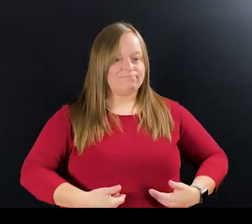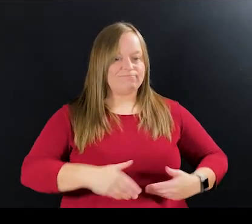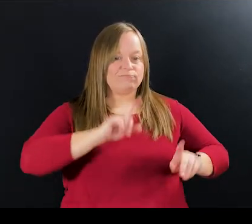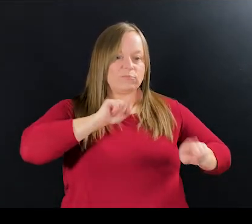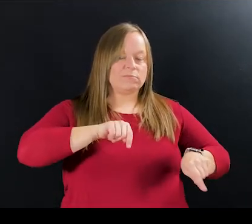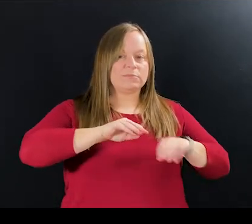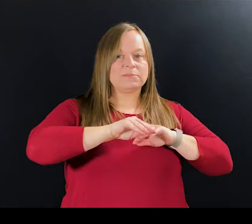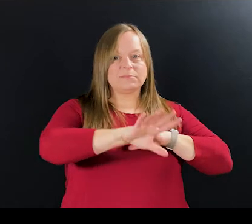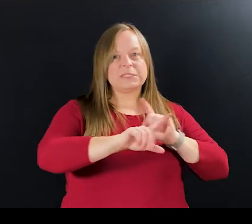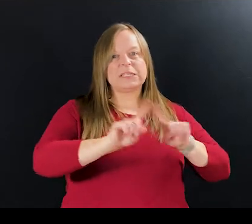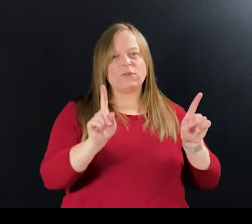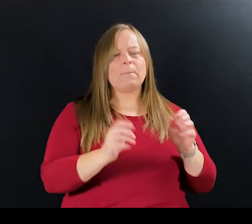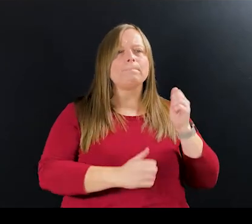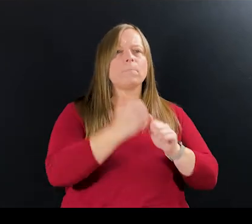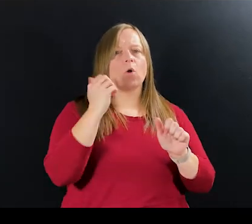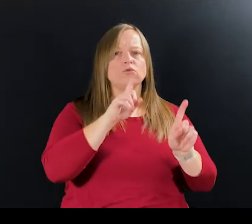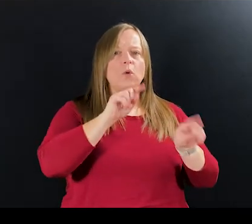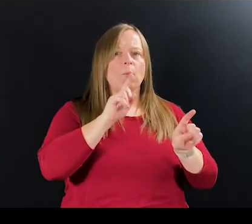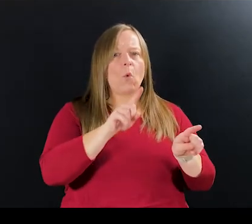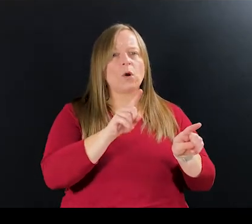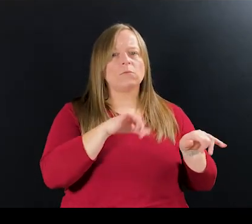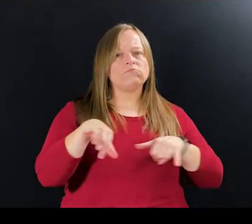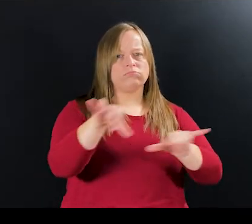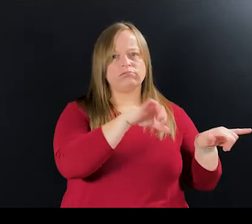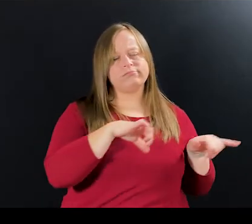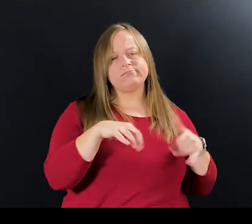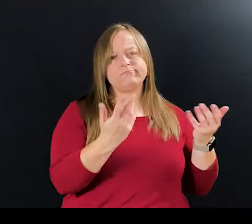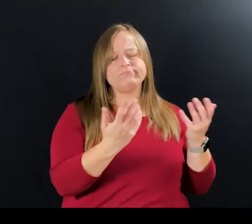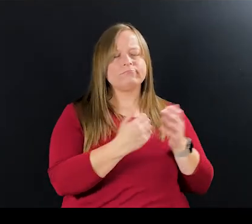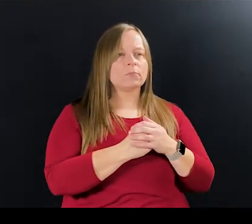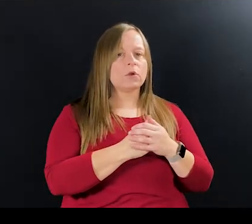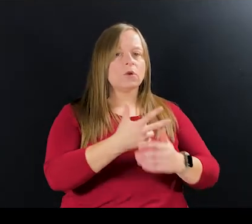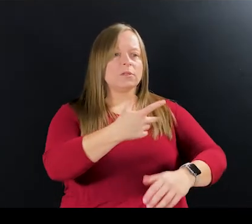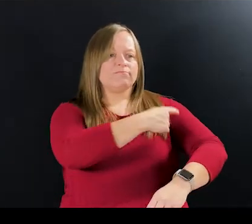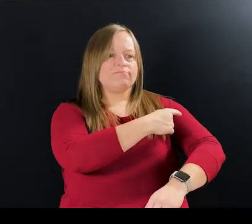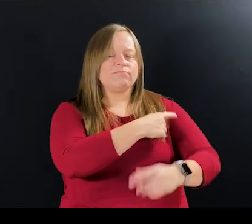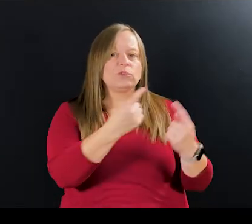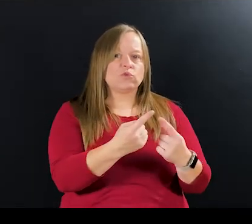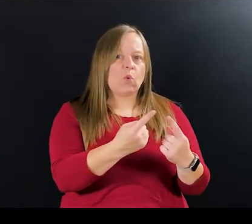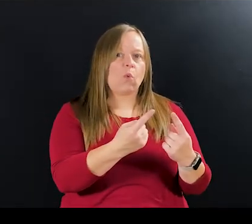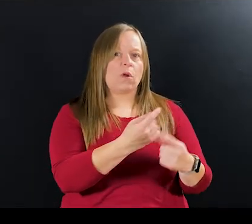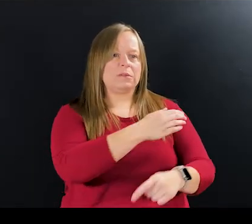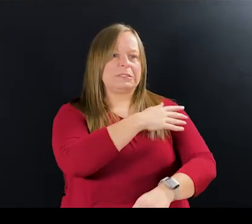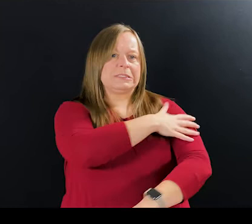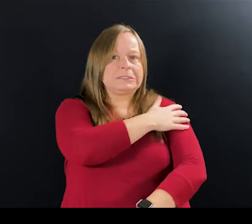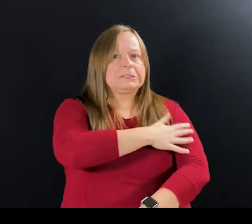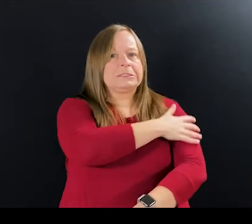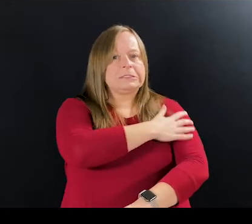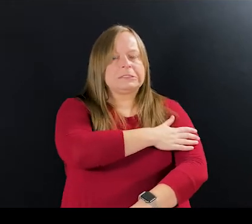sin embargo, la mayor parte de lo que se ha informado ha sido lo siguiente: un brazo adolorido donde recibió la inyección,